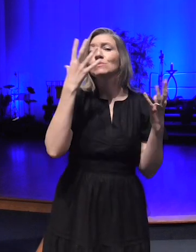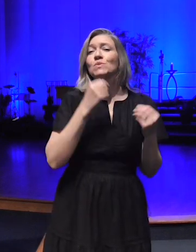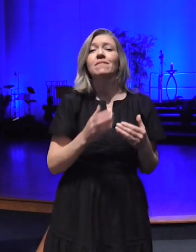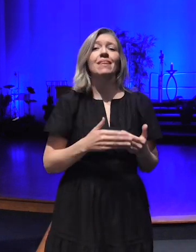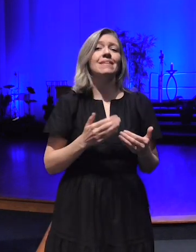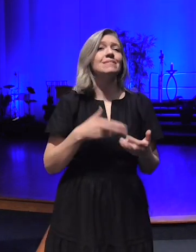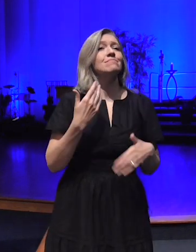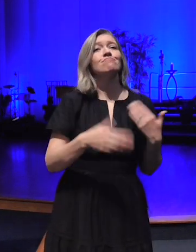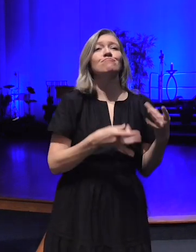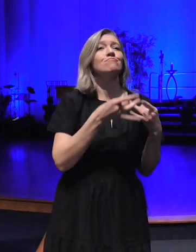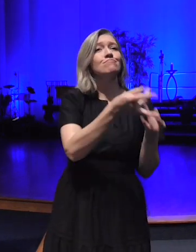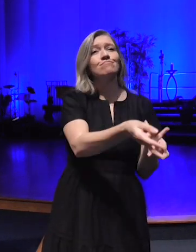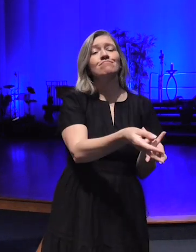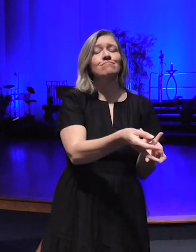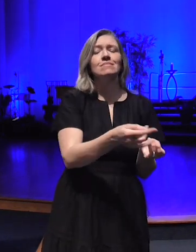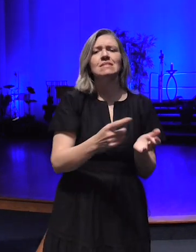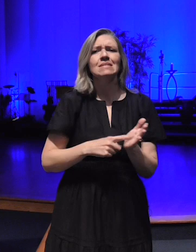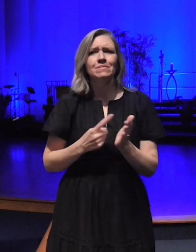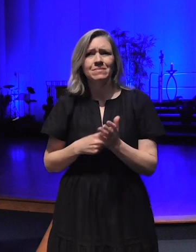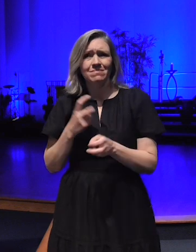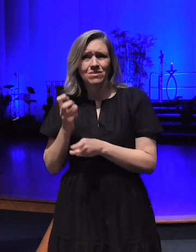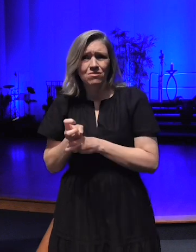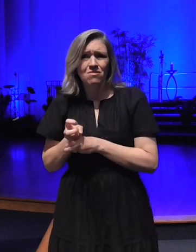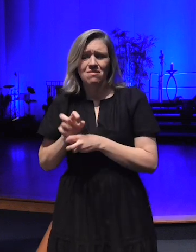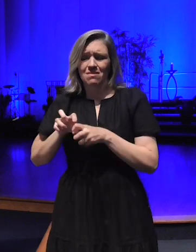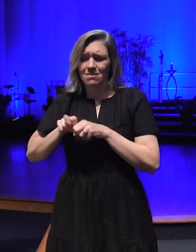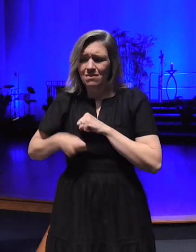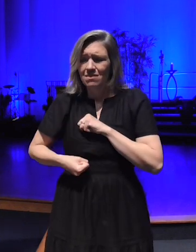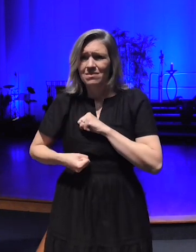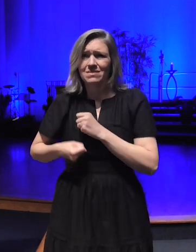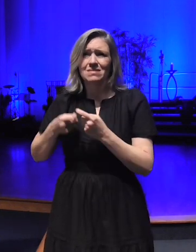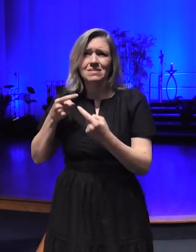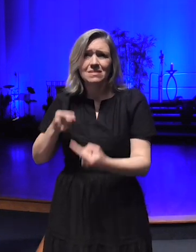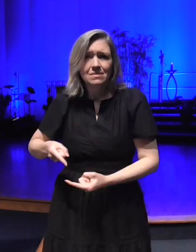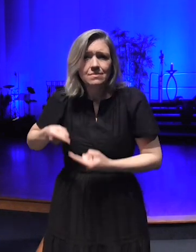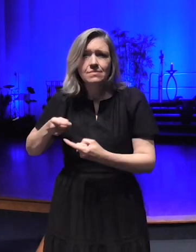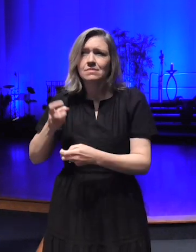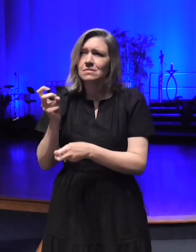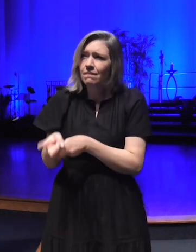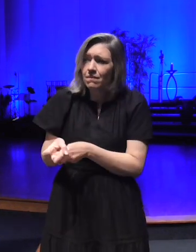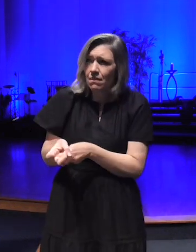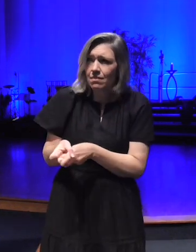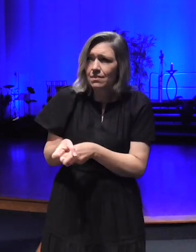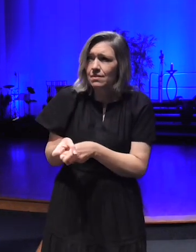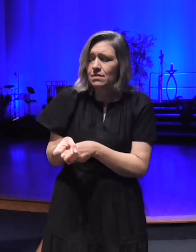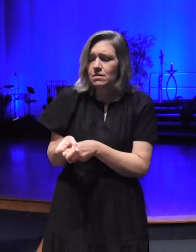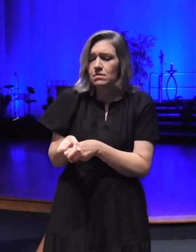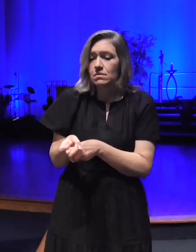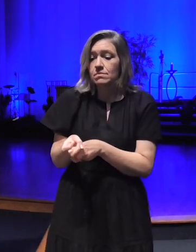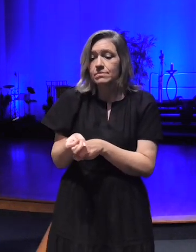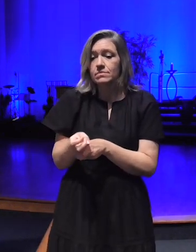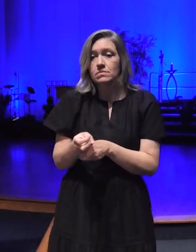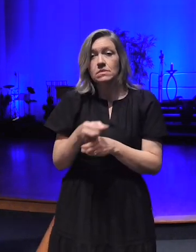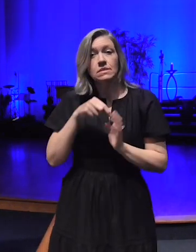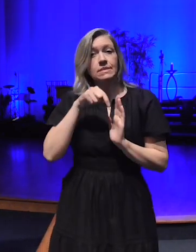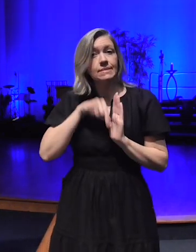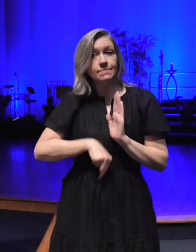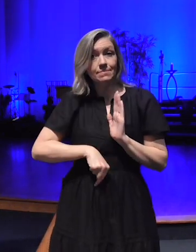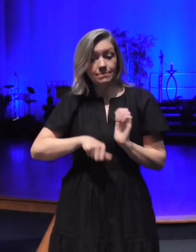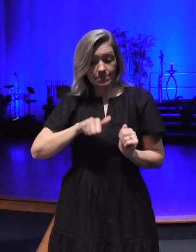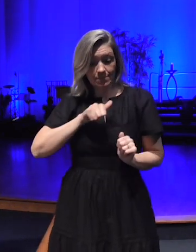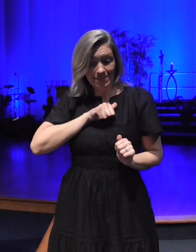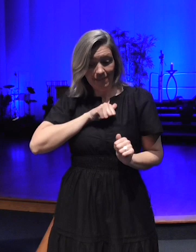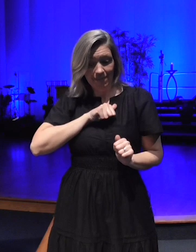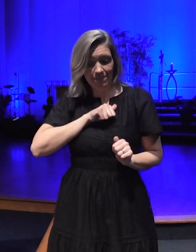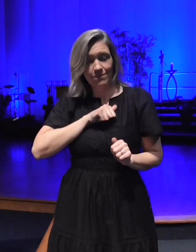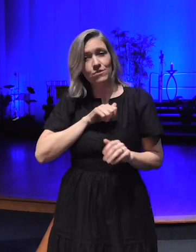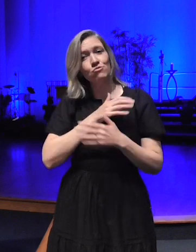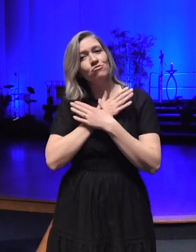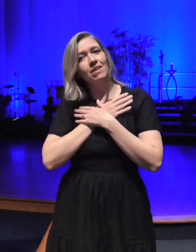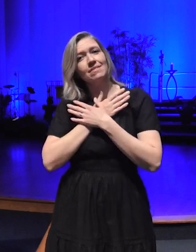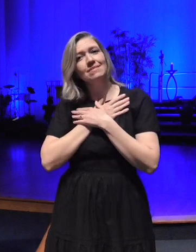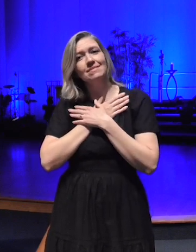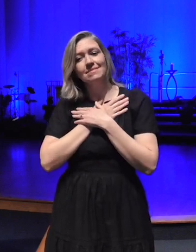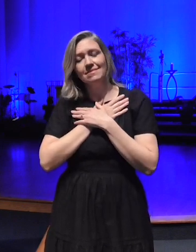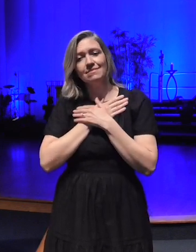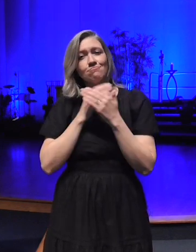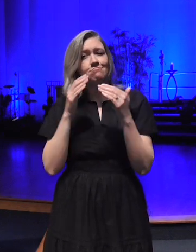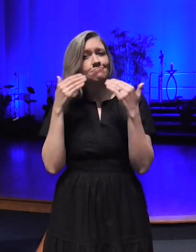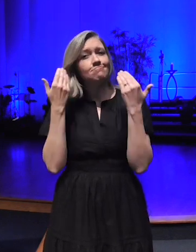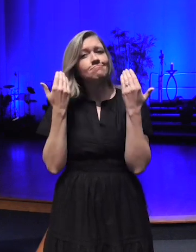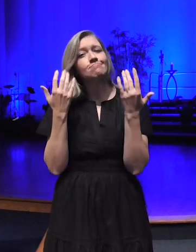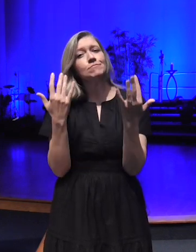desgarrador, todo el tiempo el yo profundo descansa en una sonrisa, reposo esperando un momento como